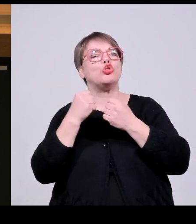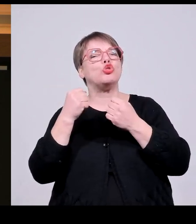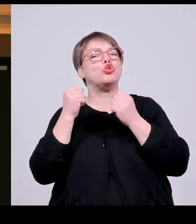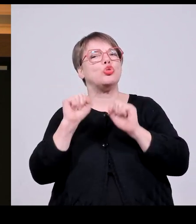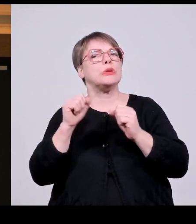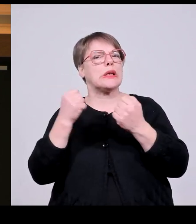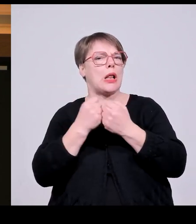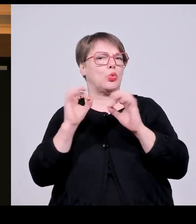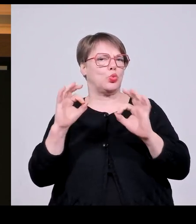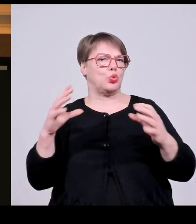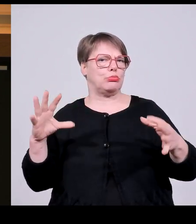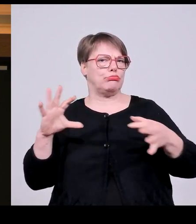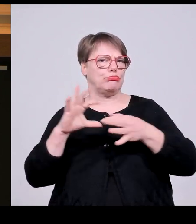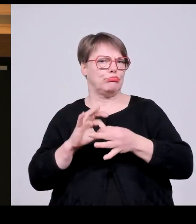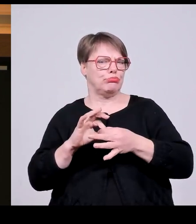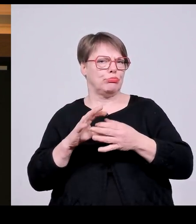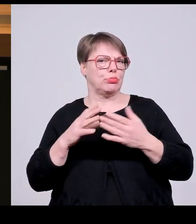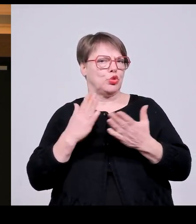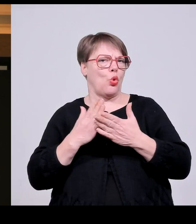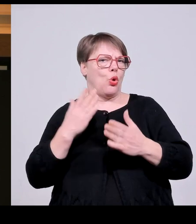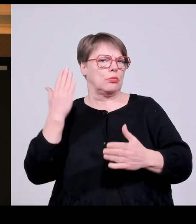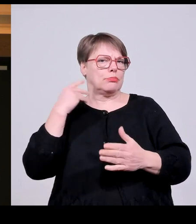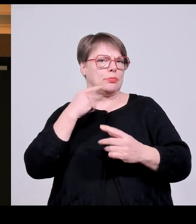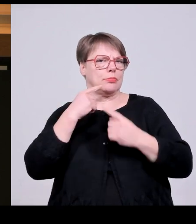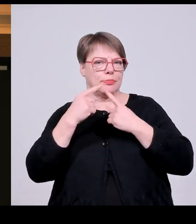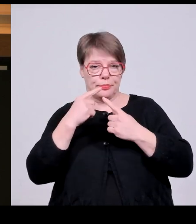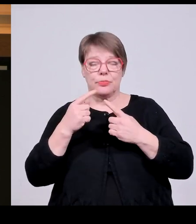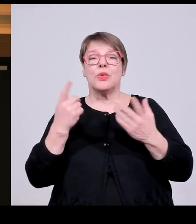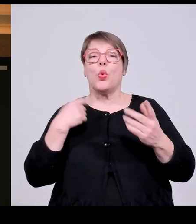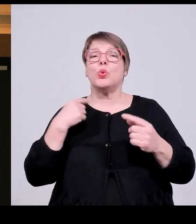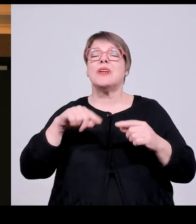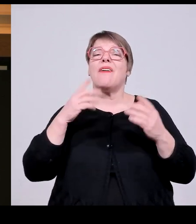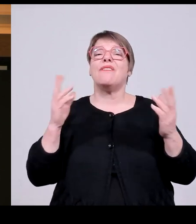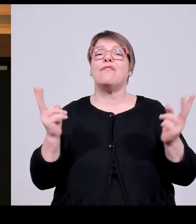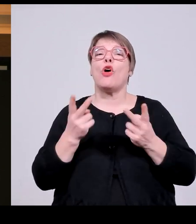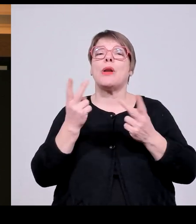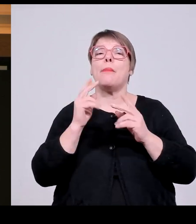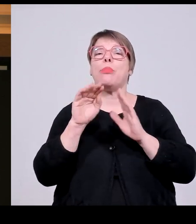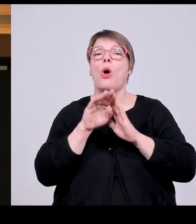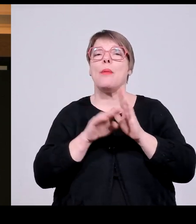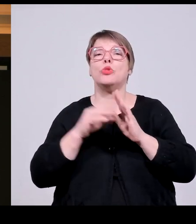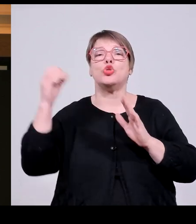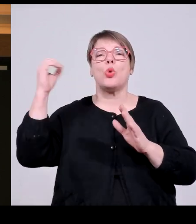können, wie die Kollegen Taschner und Schröter ja auch ausgeführt haben, und keine Angst, also Ausnahmen wird